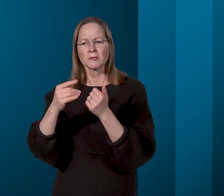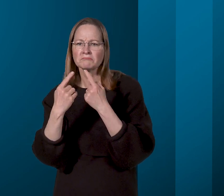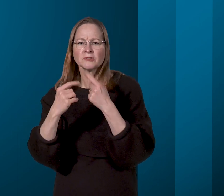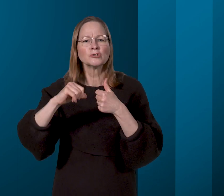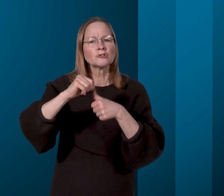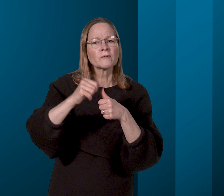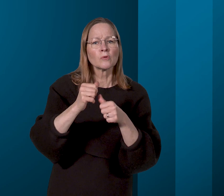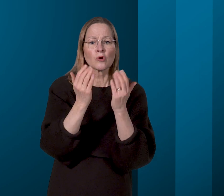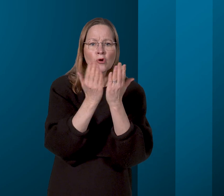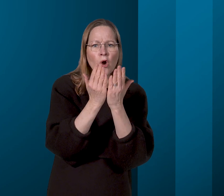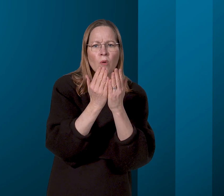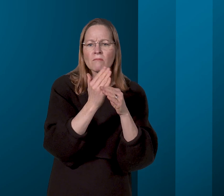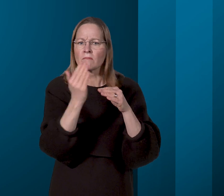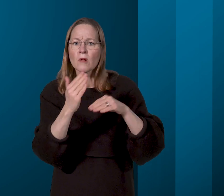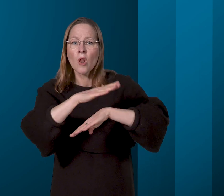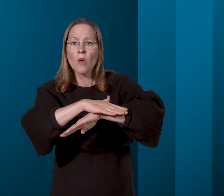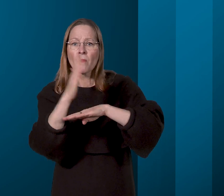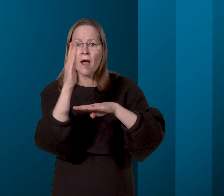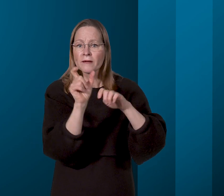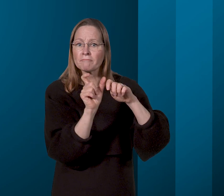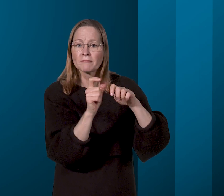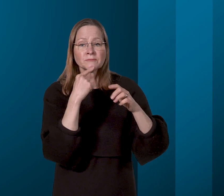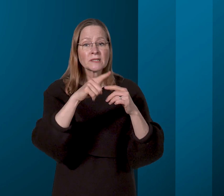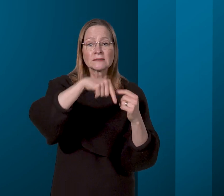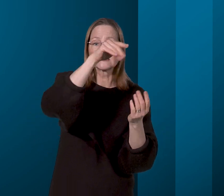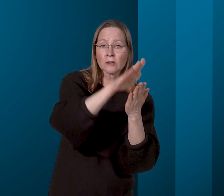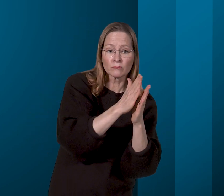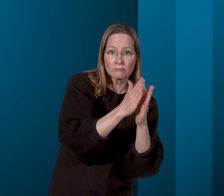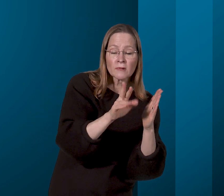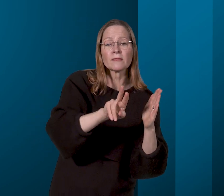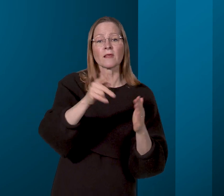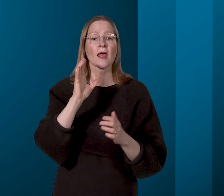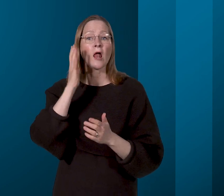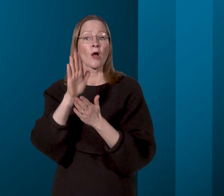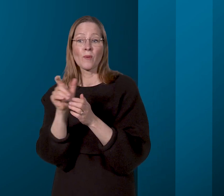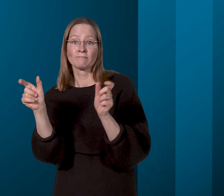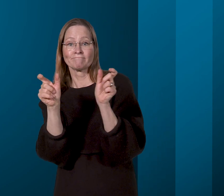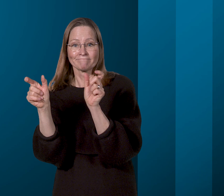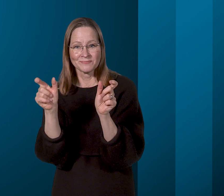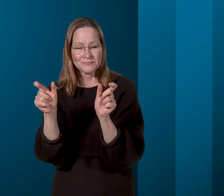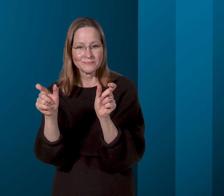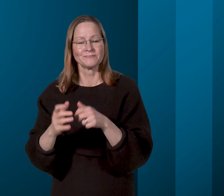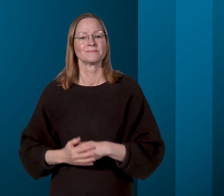sovitun mukaisesti koulun loma-aikana kesä- tai elokuussa.